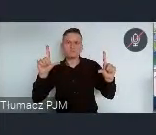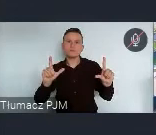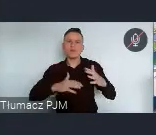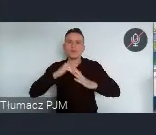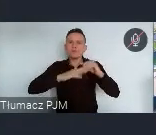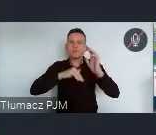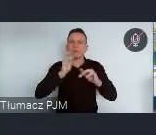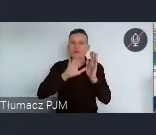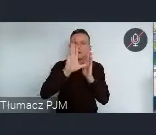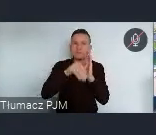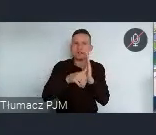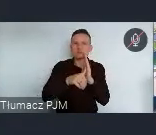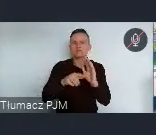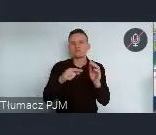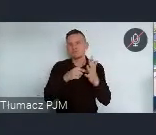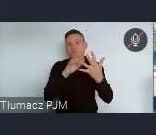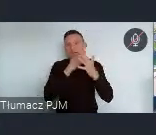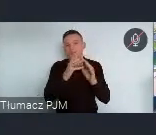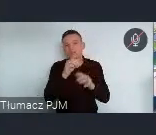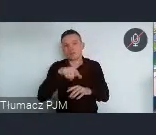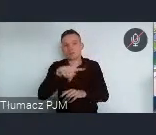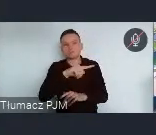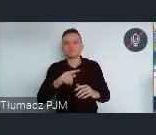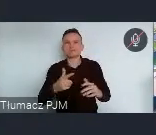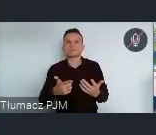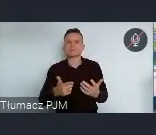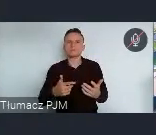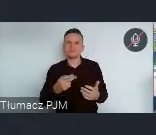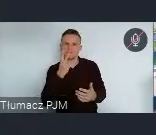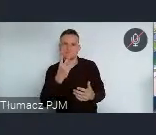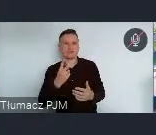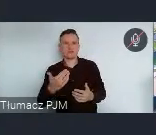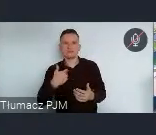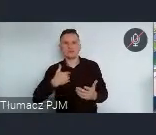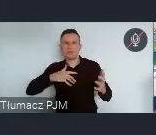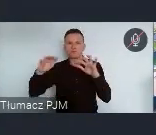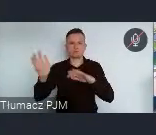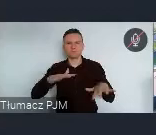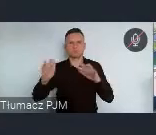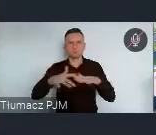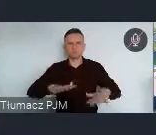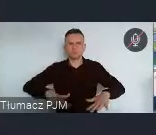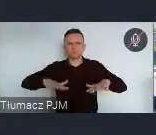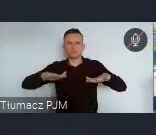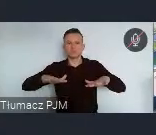zabytkowej zresztą, borykaliśmy się z klęską żywiołową, która następowała po deszczach nawalnych.